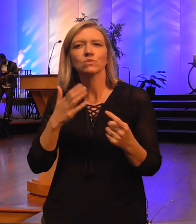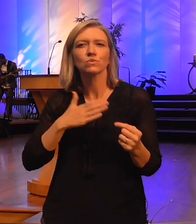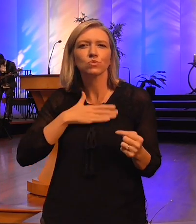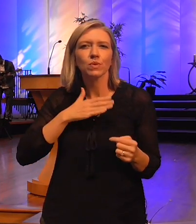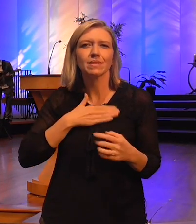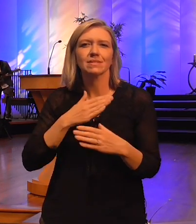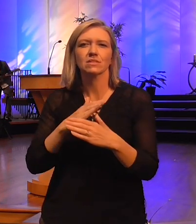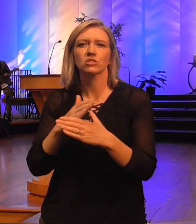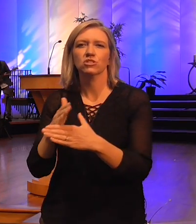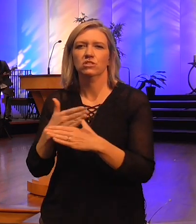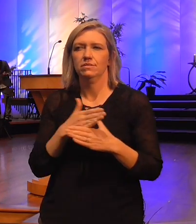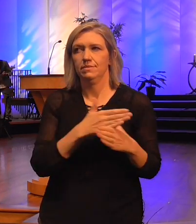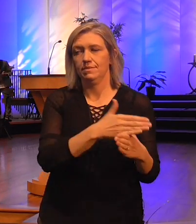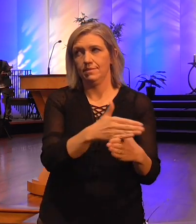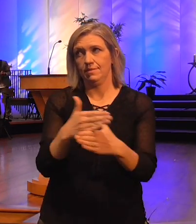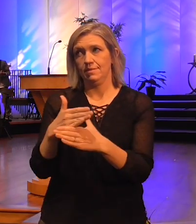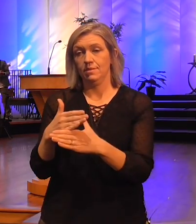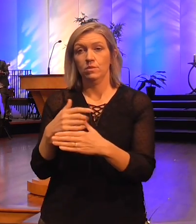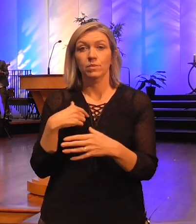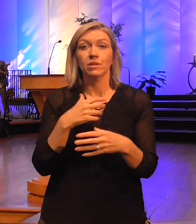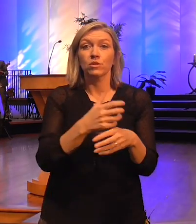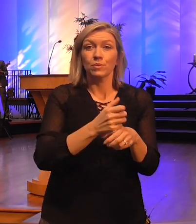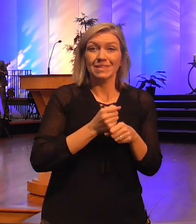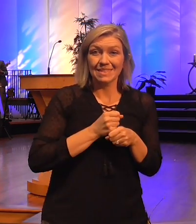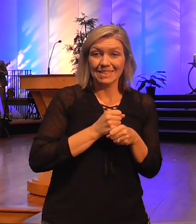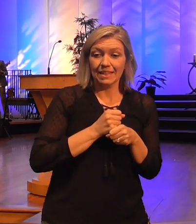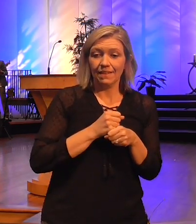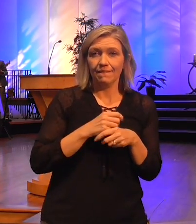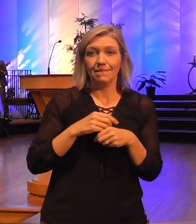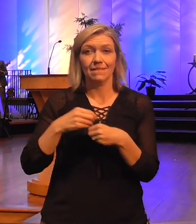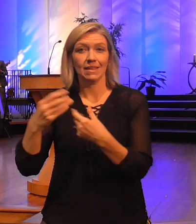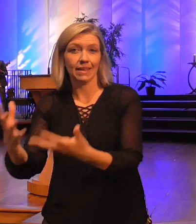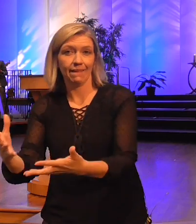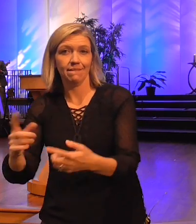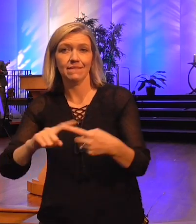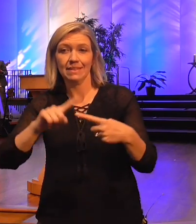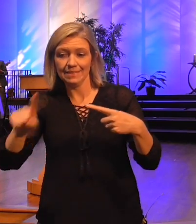que hemos recibido Completamos el ciclo de energía al dar y luego eso se expande en la vida